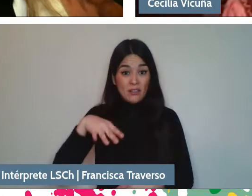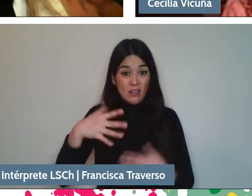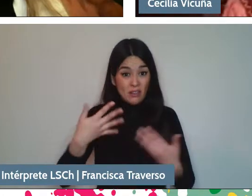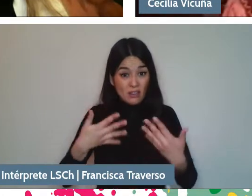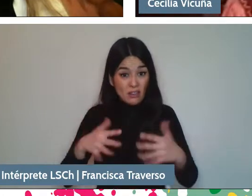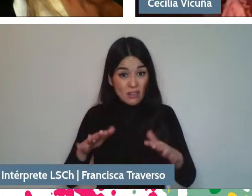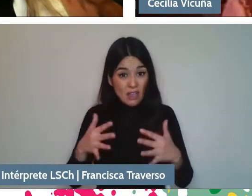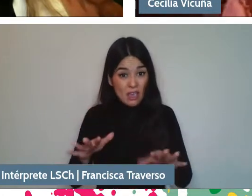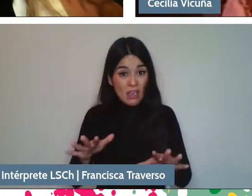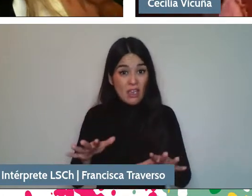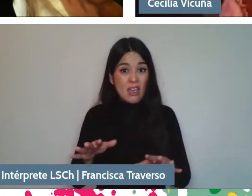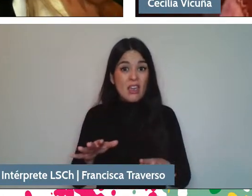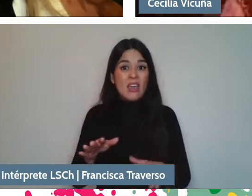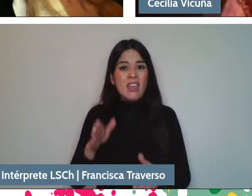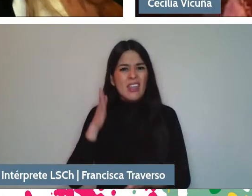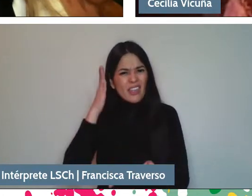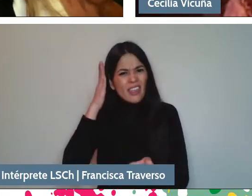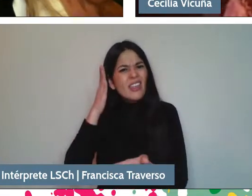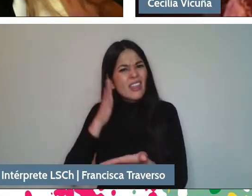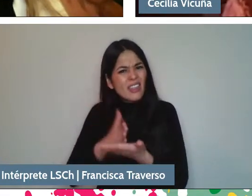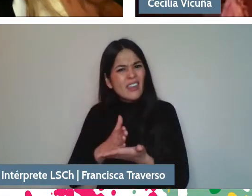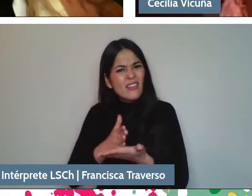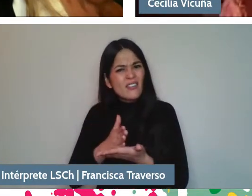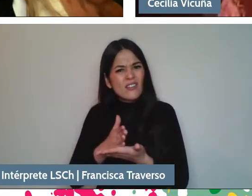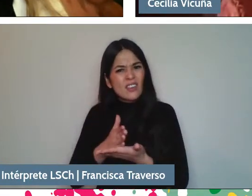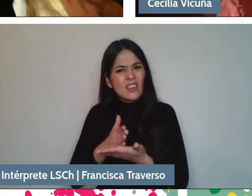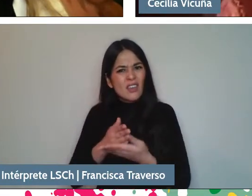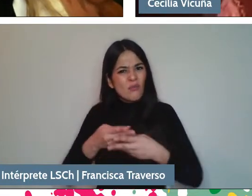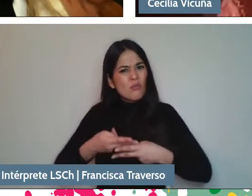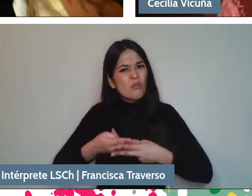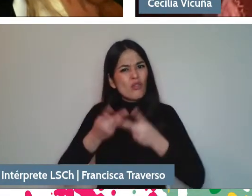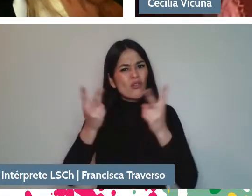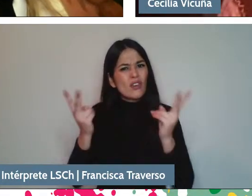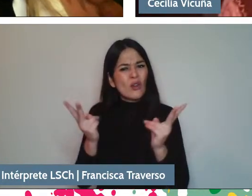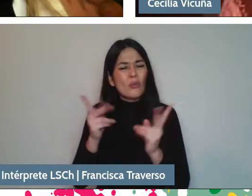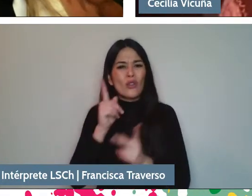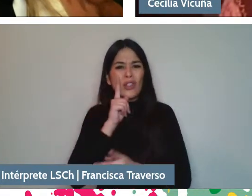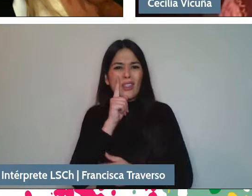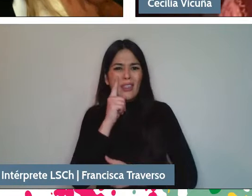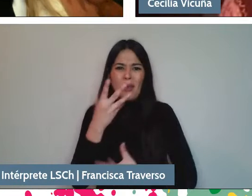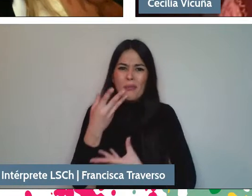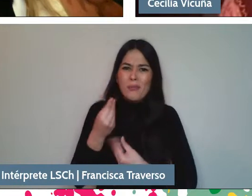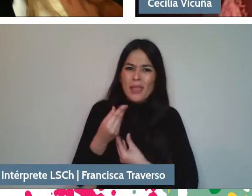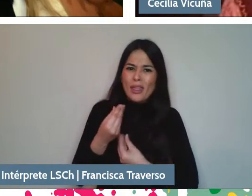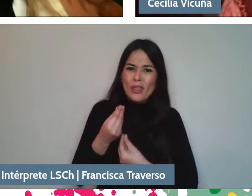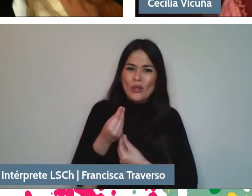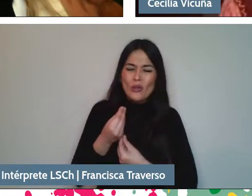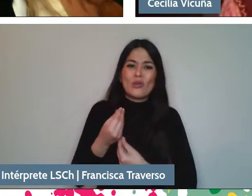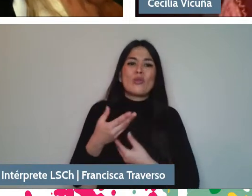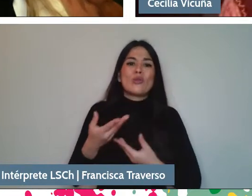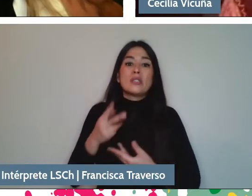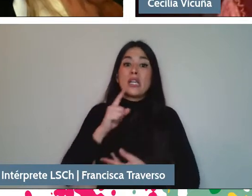tenía que sacar eso en público, pero tenía pavor. Entonces, le pregunté a la Carmen Waugh